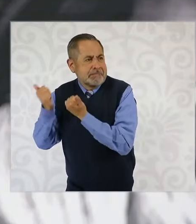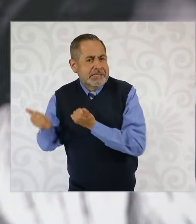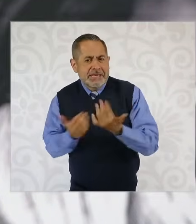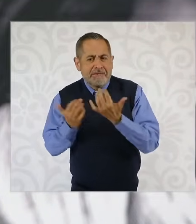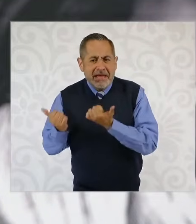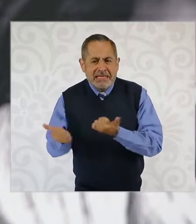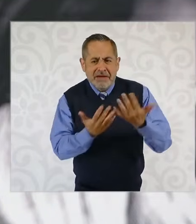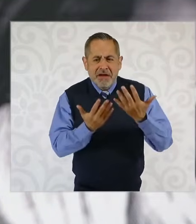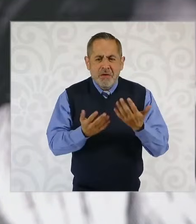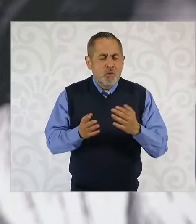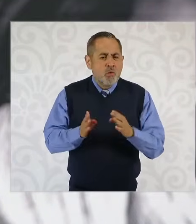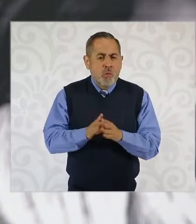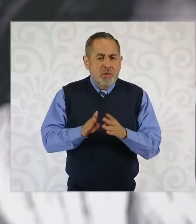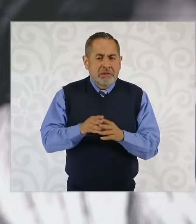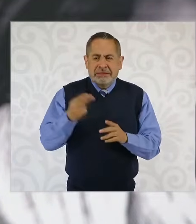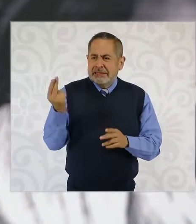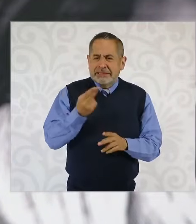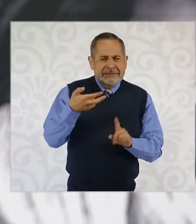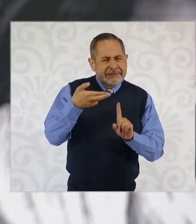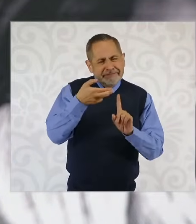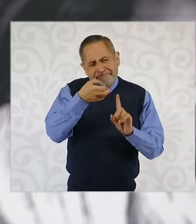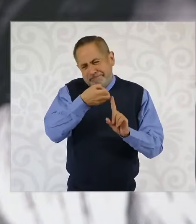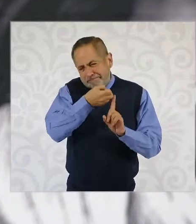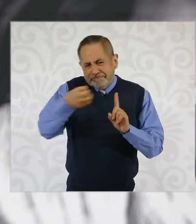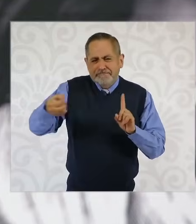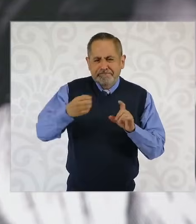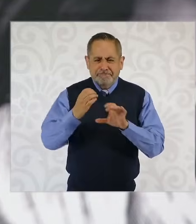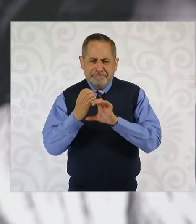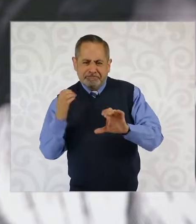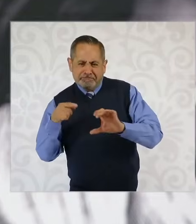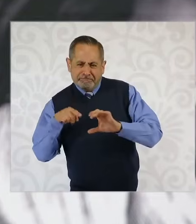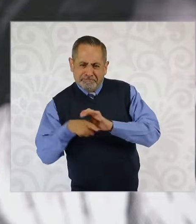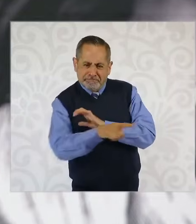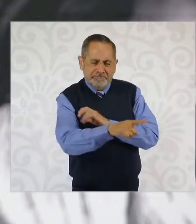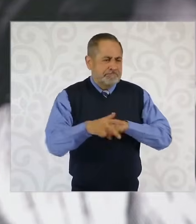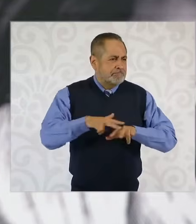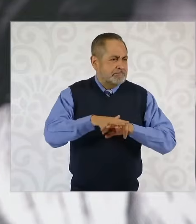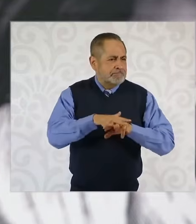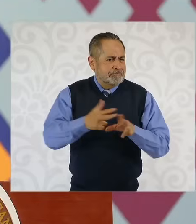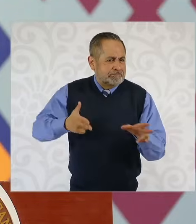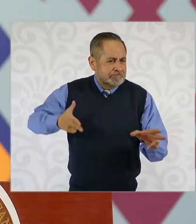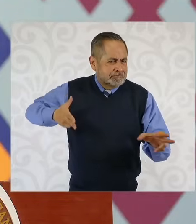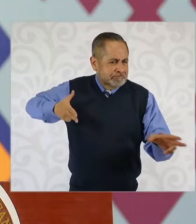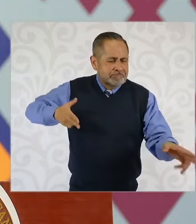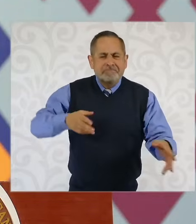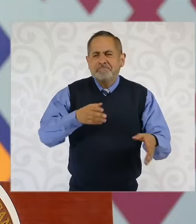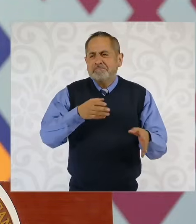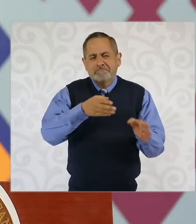implica una logística muy compleja a través de ductos ferrocarriles terminales Y tenemos ahí